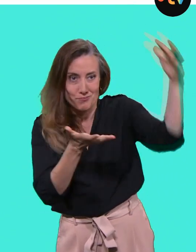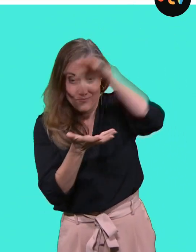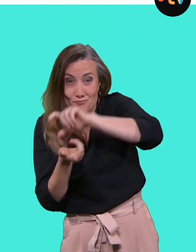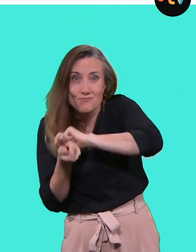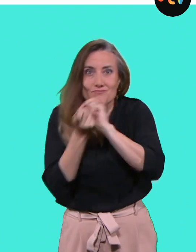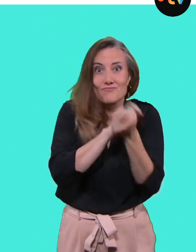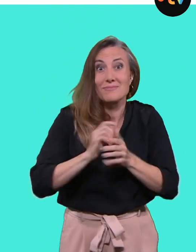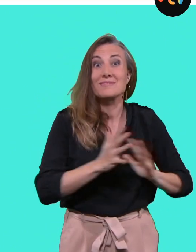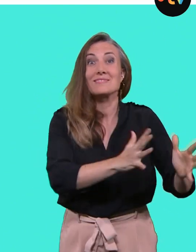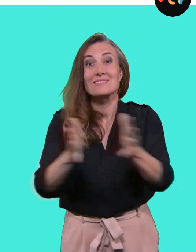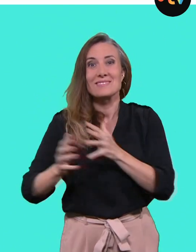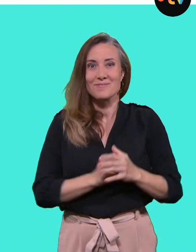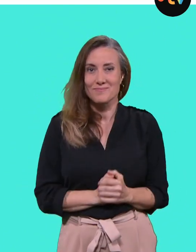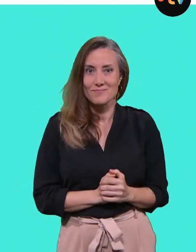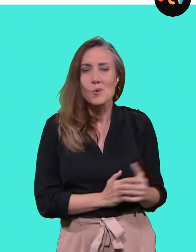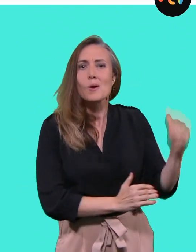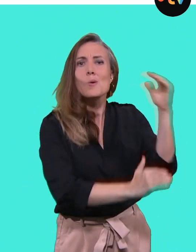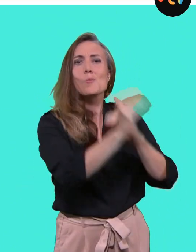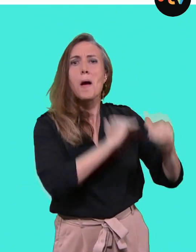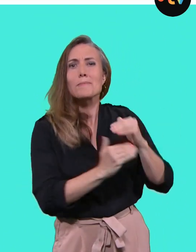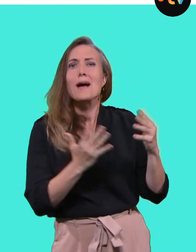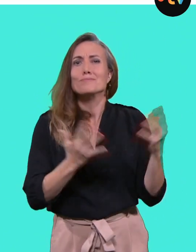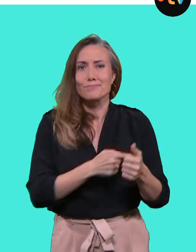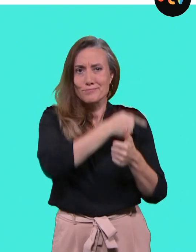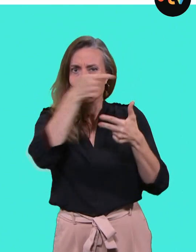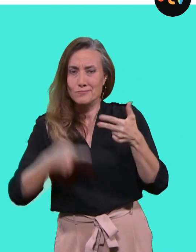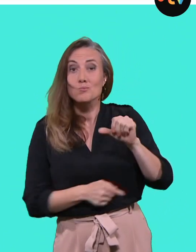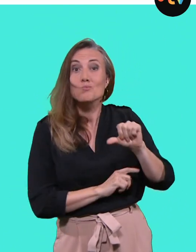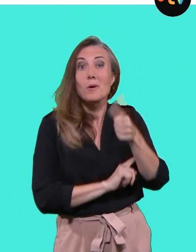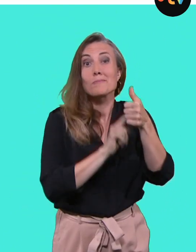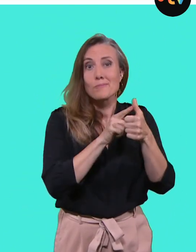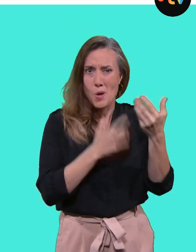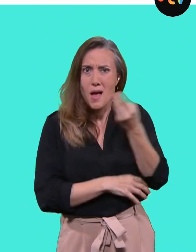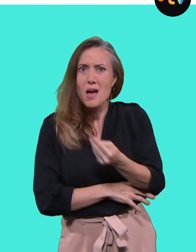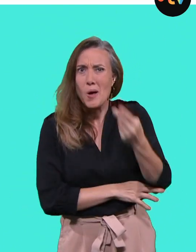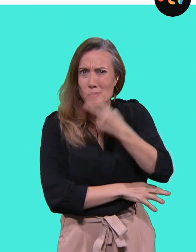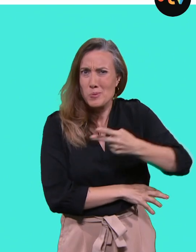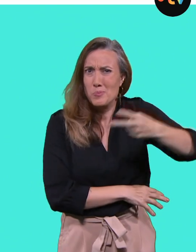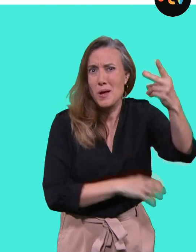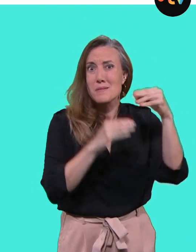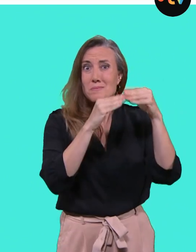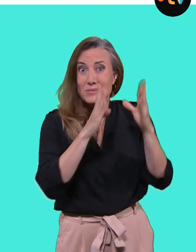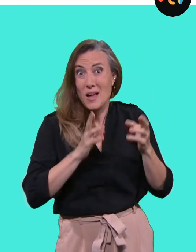tournés par les équipes de France 3 et adaptés en langue des signes. Au programme de cette émission